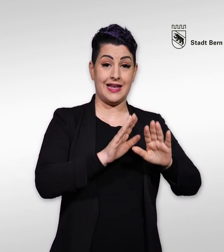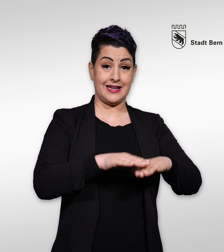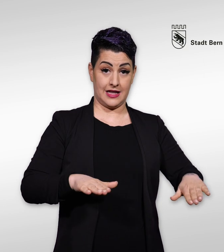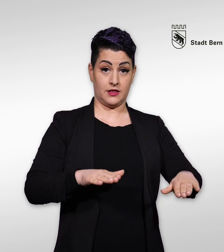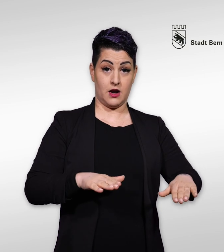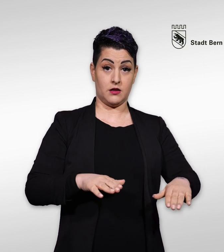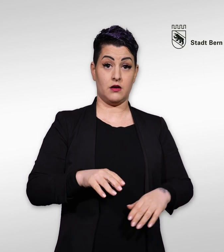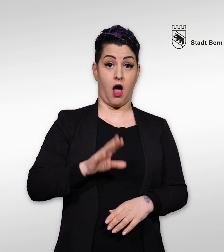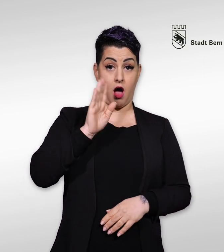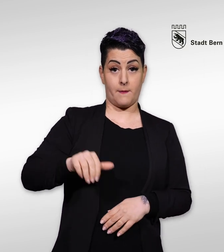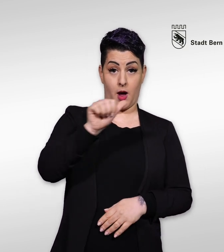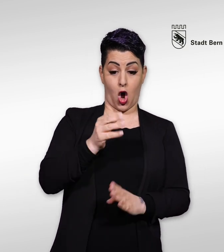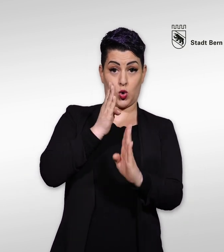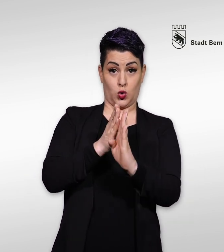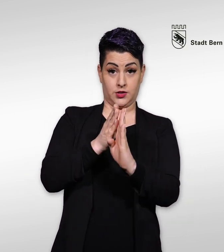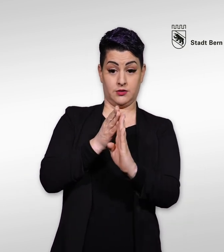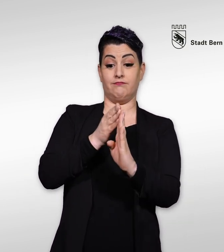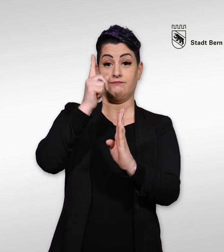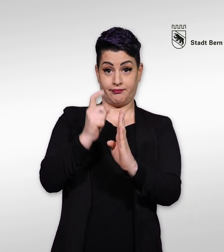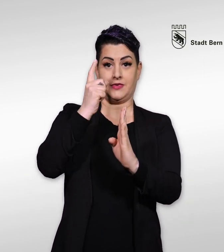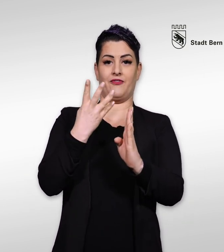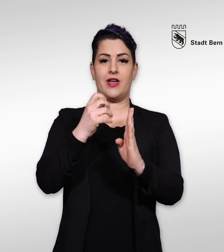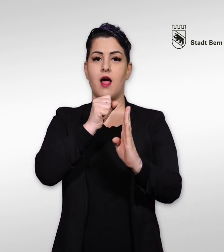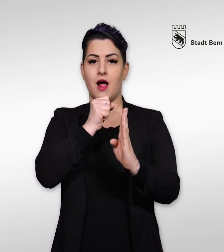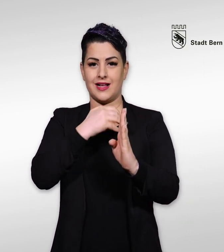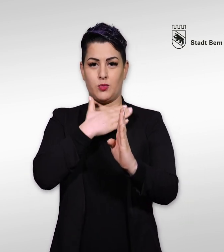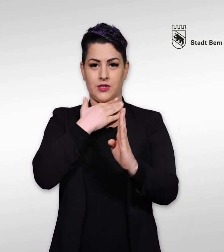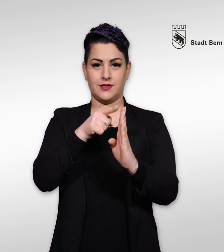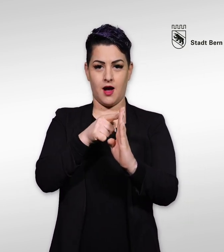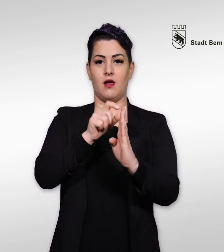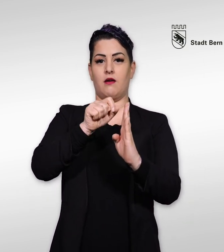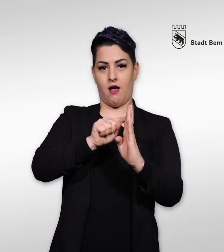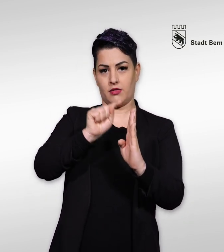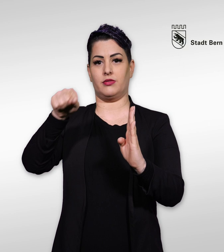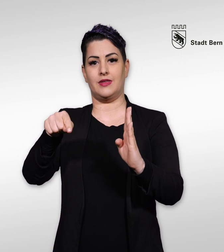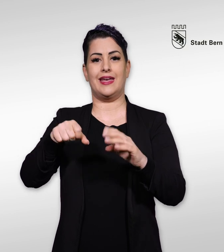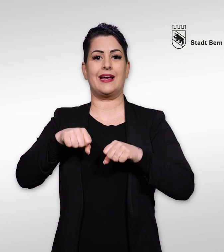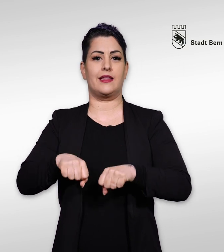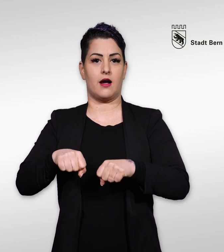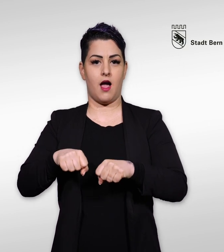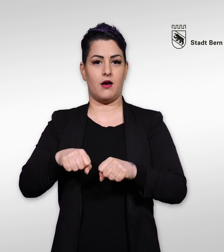Die Kinder starten jeweils im August nach dem 4. Geburtstag mit dem Kindergarten.